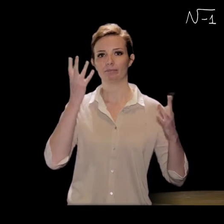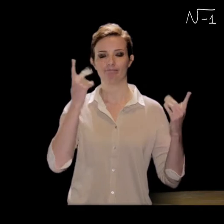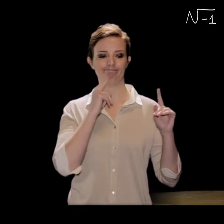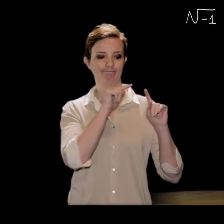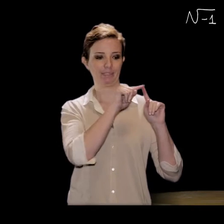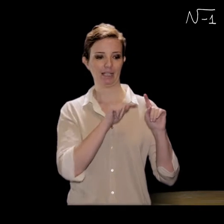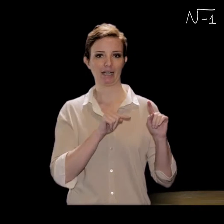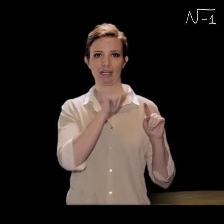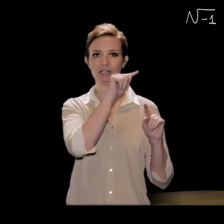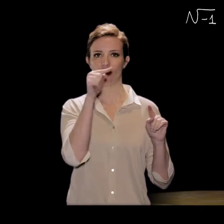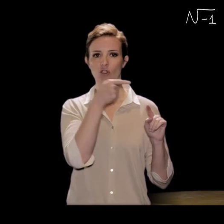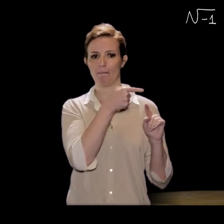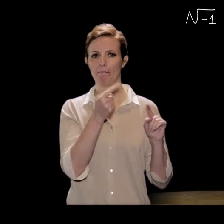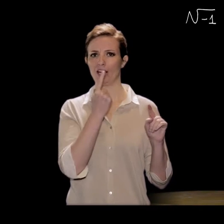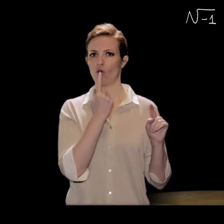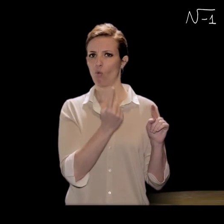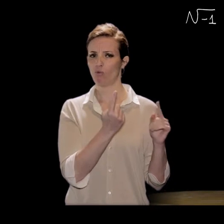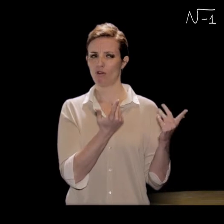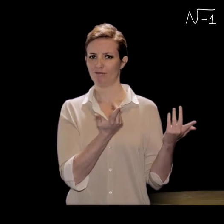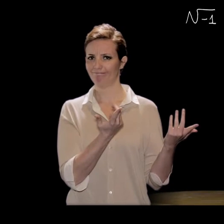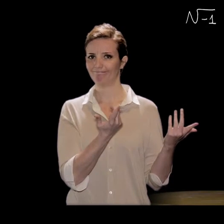è necessario ampliare l'insieme dei numeri reali,